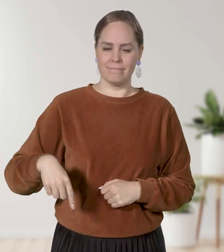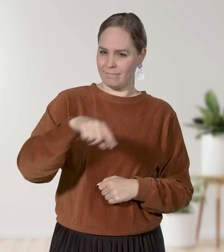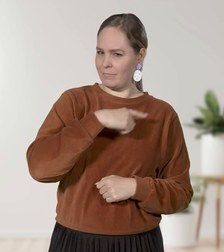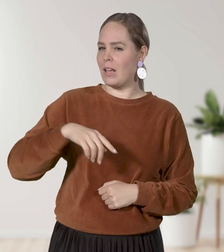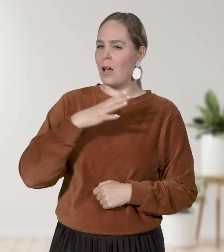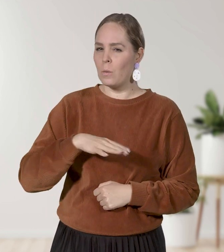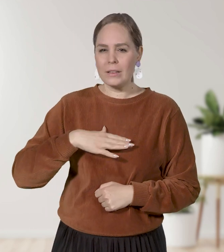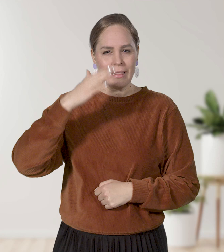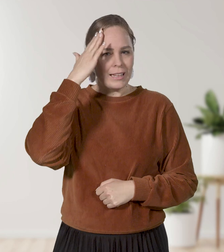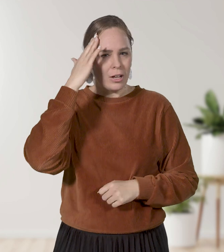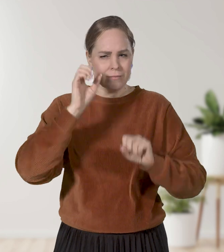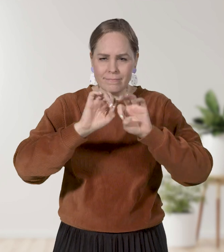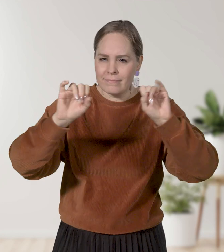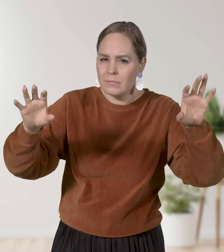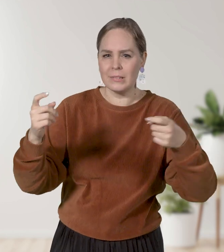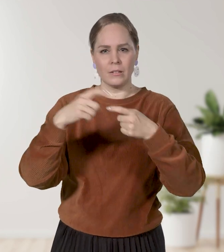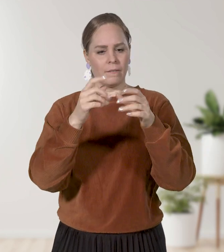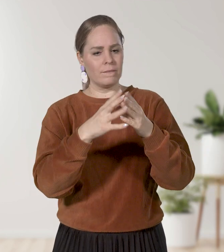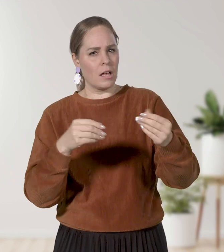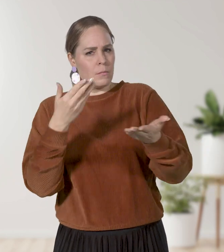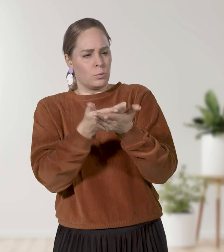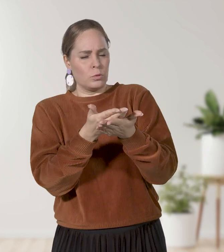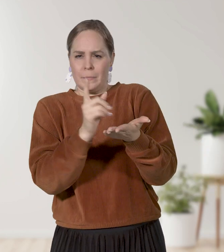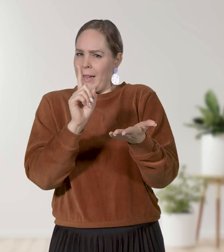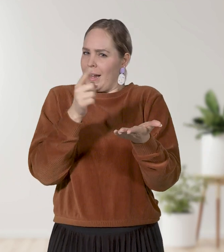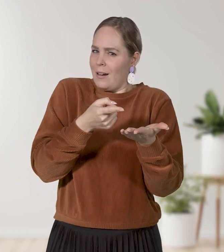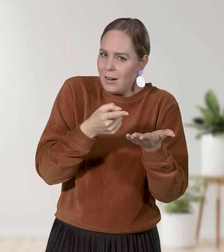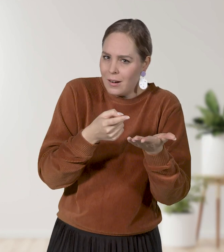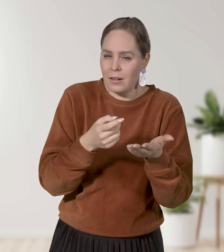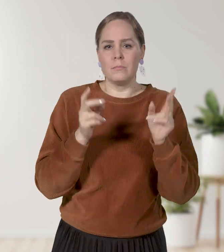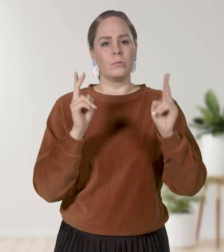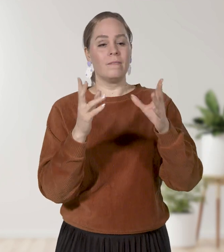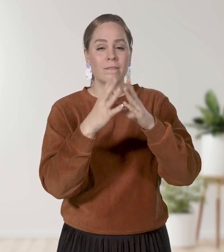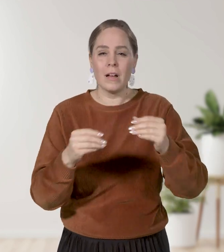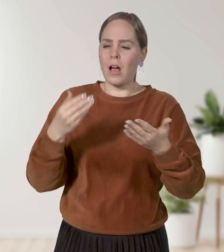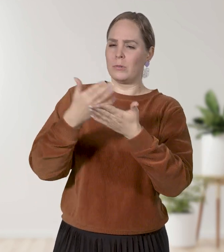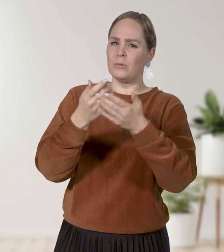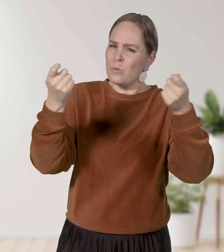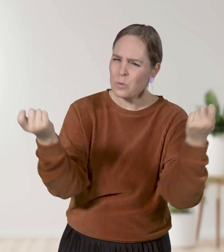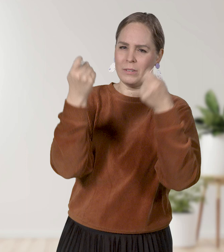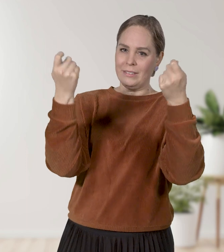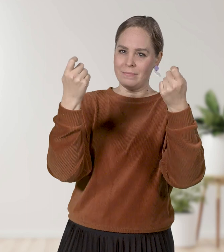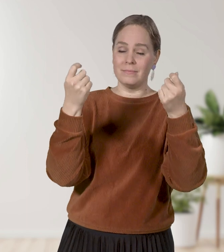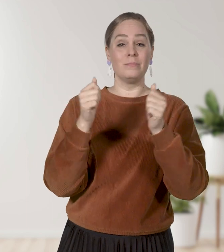Me haluamme levittää tietoa vapaaehtoisuudesta ja juhlistaa vapaaehtoisuutta, -